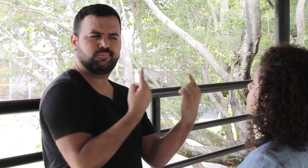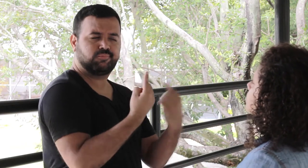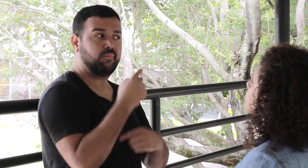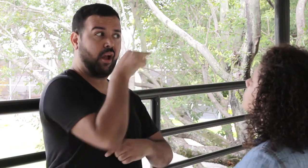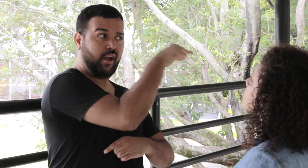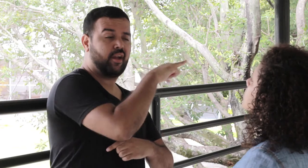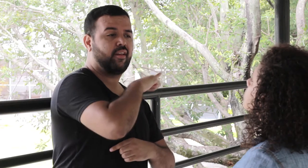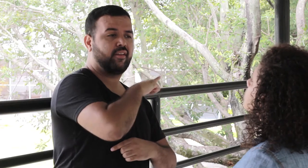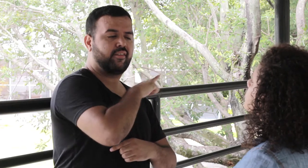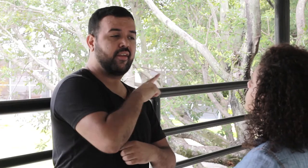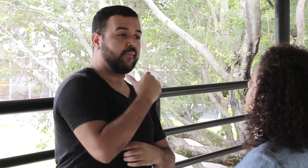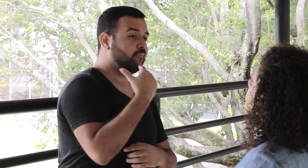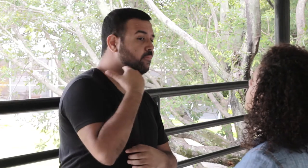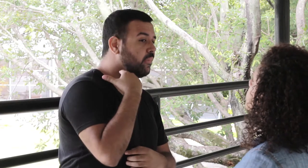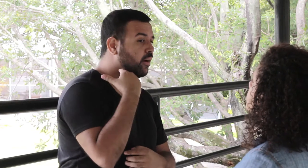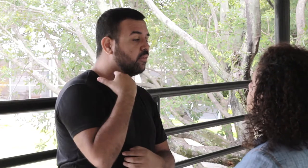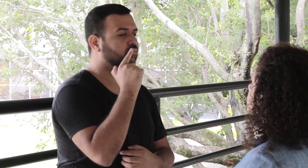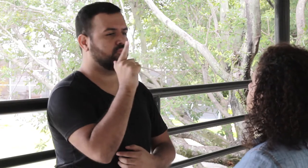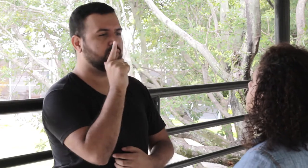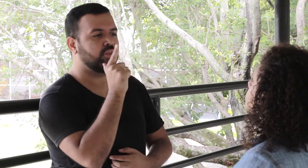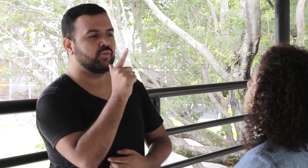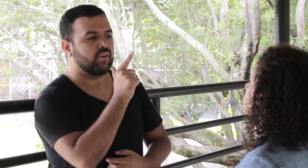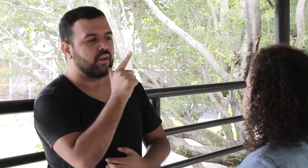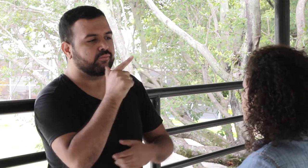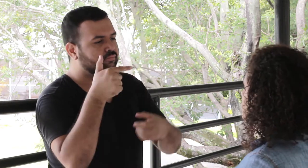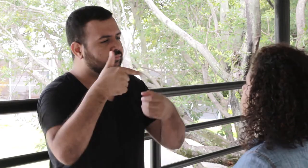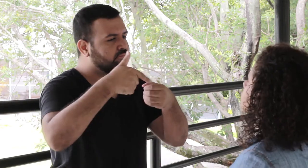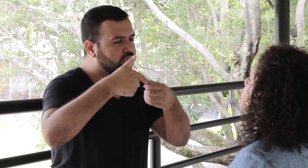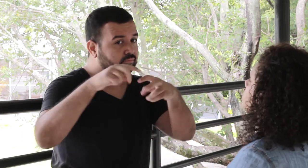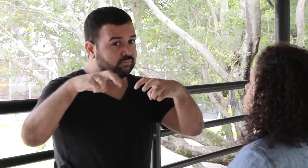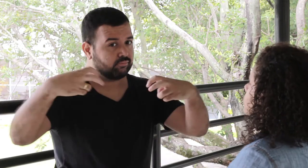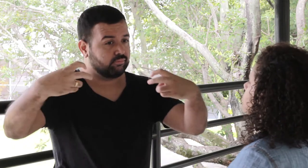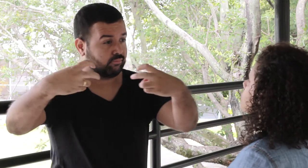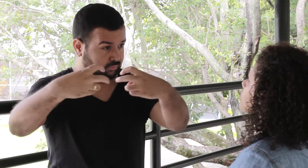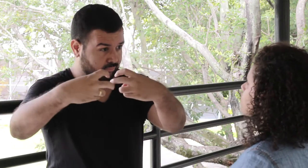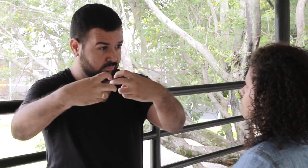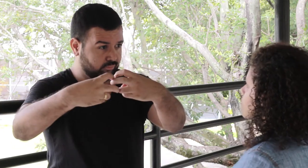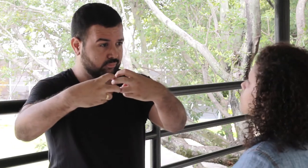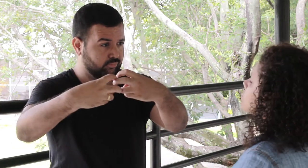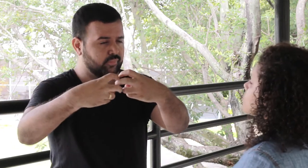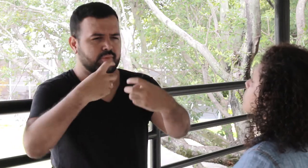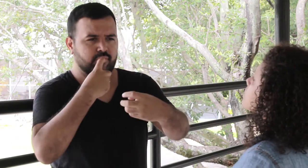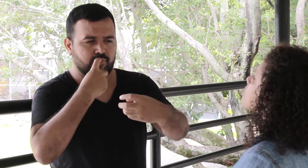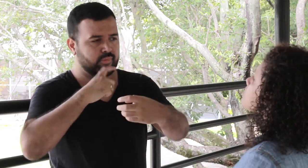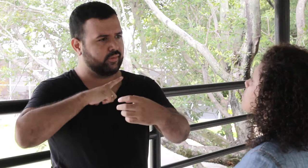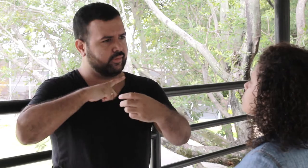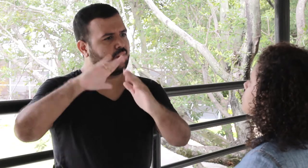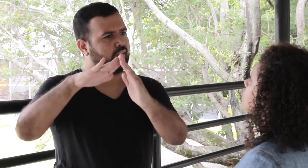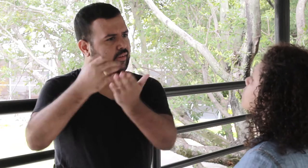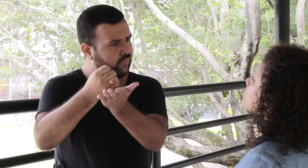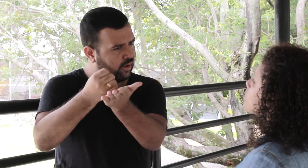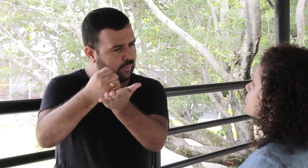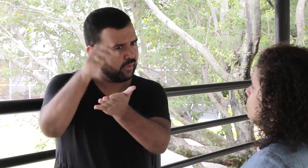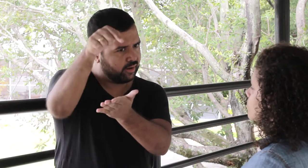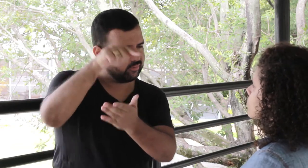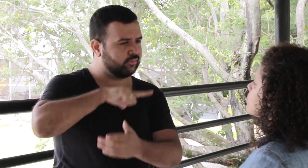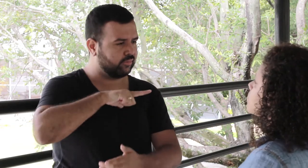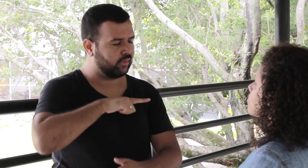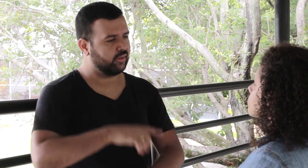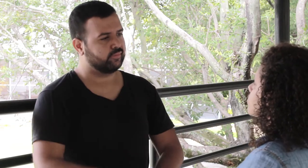Lá tem banco, lanchonete, poste de gasolina e ali perto da praça tem uma farmácia.